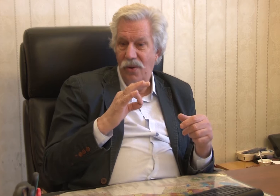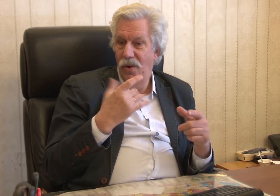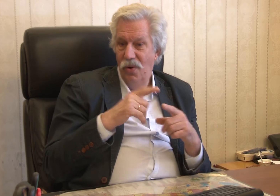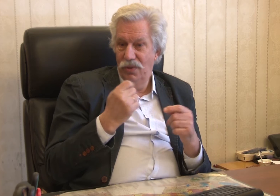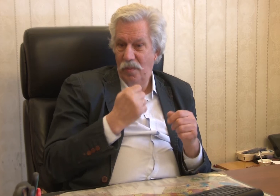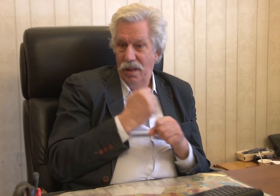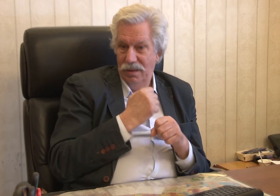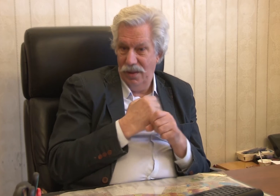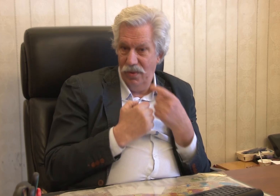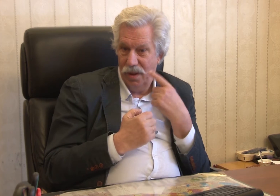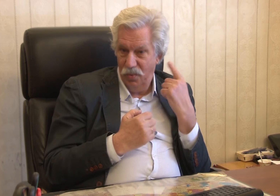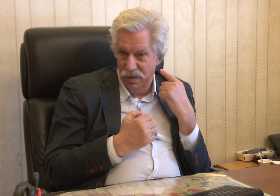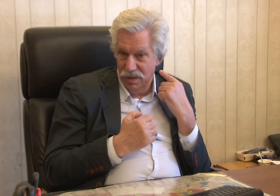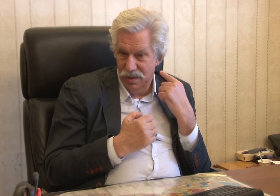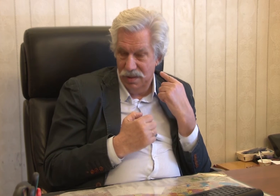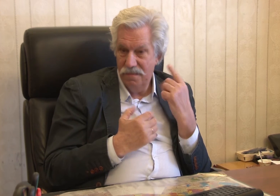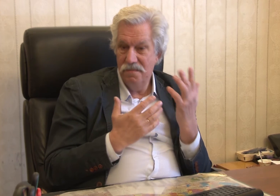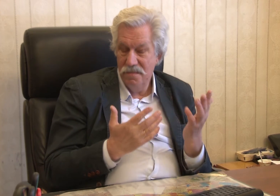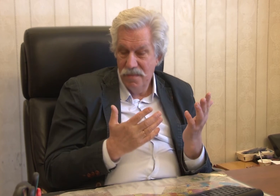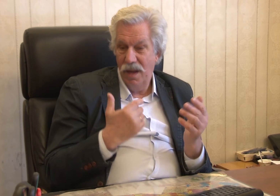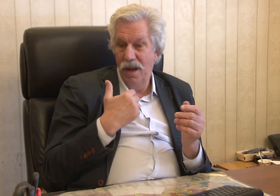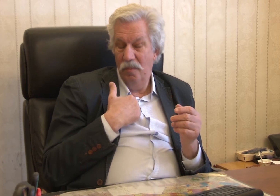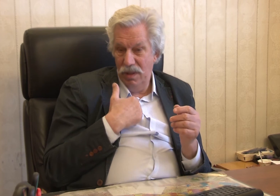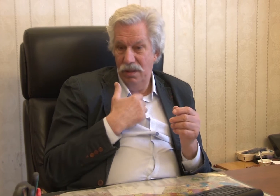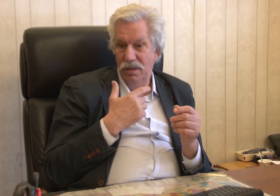а для глухих - очень мало сделано, увы.